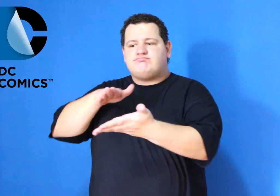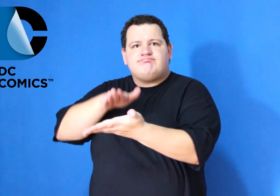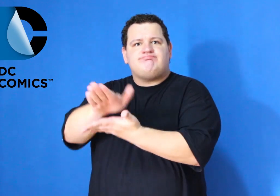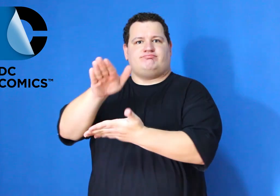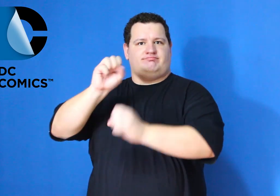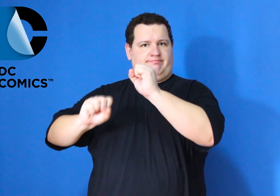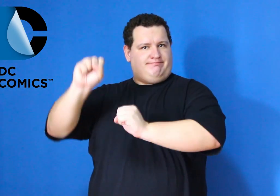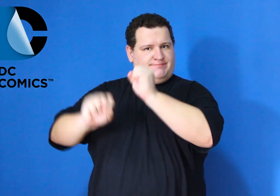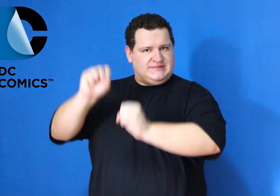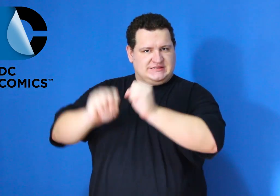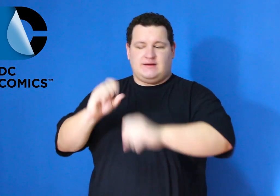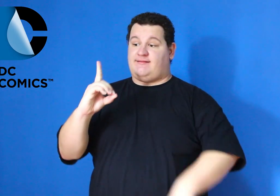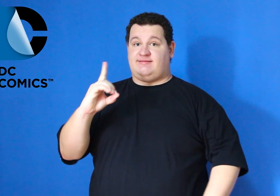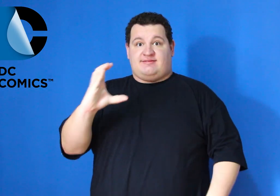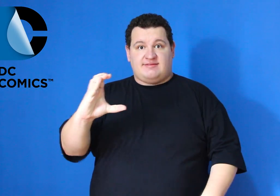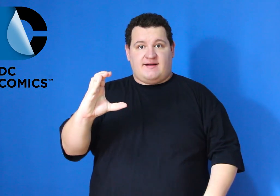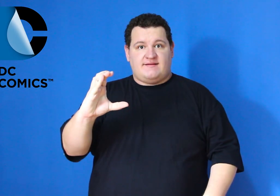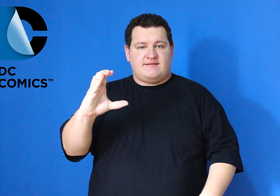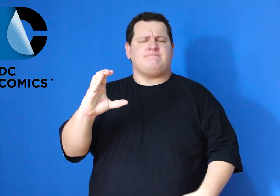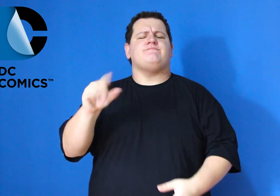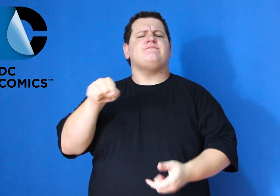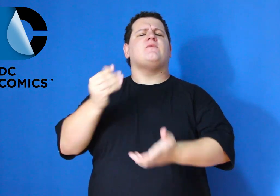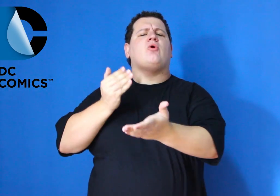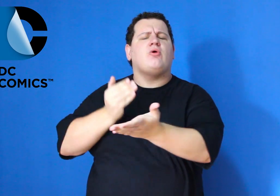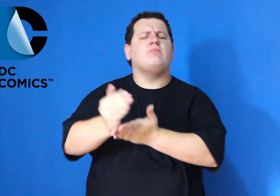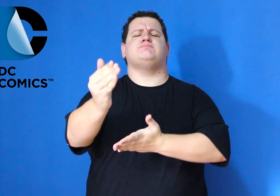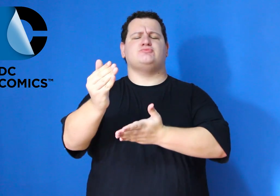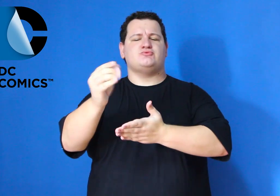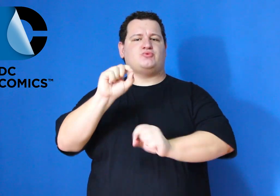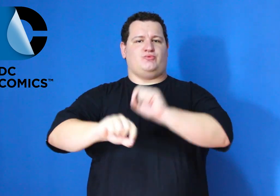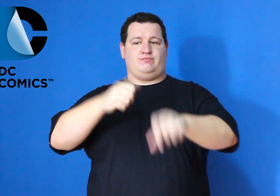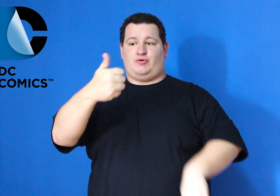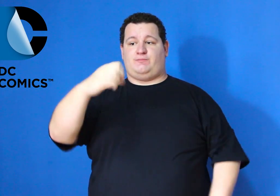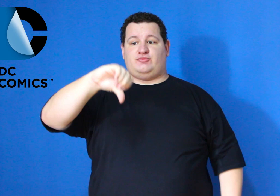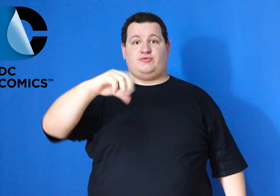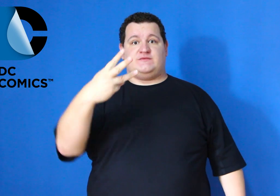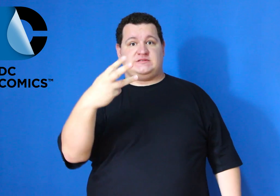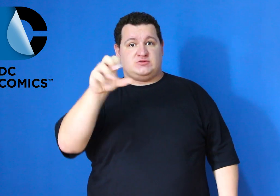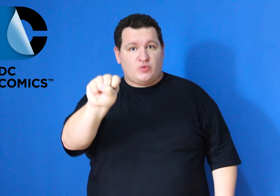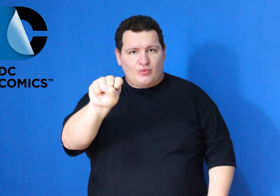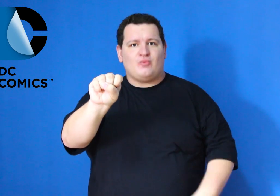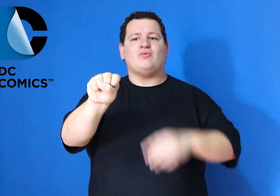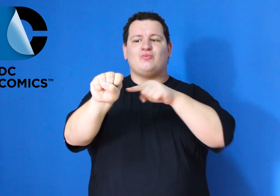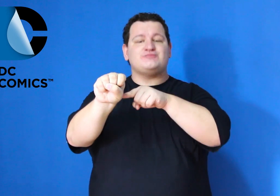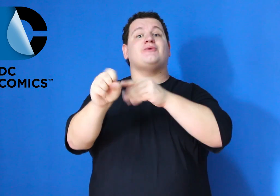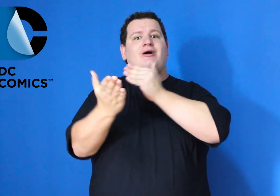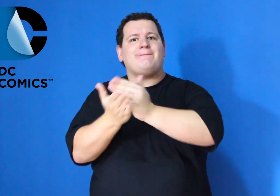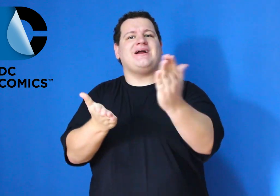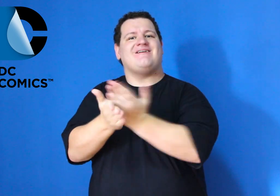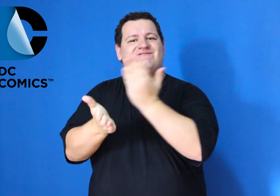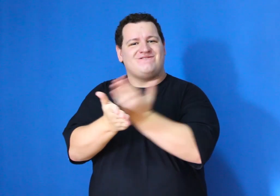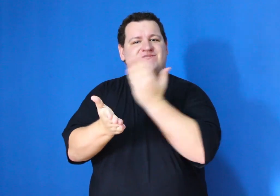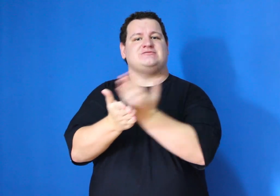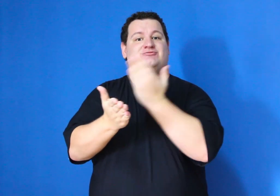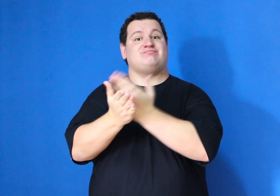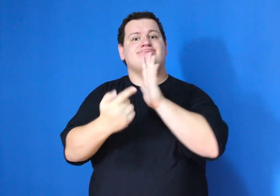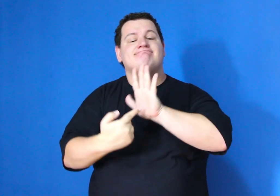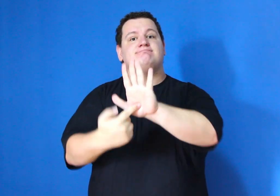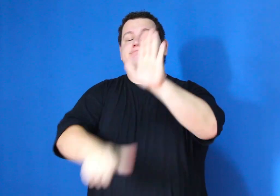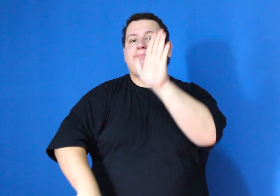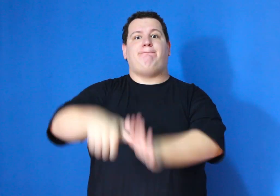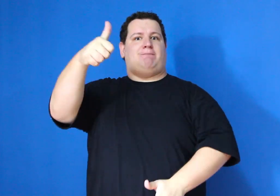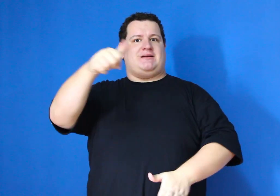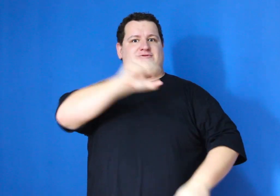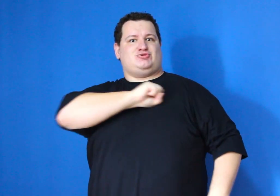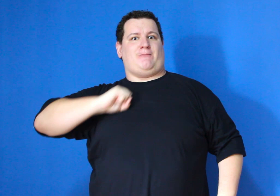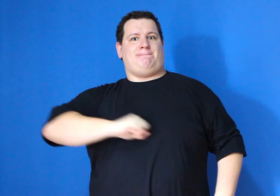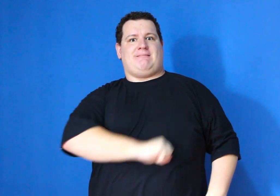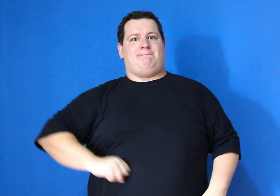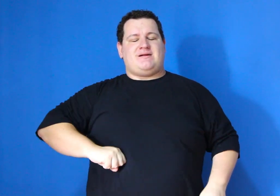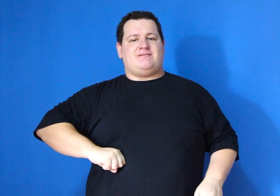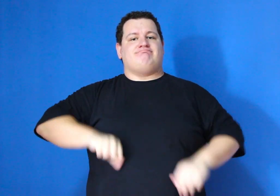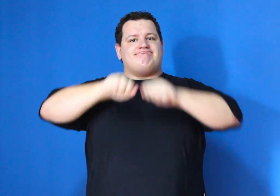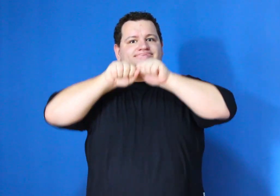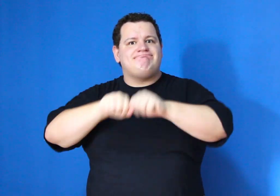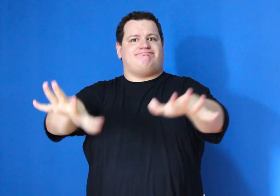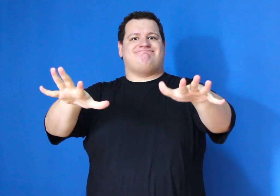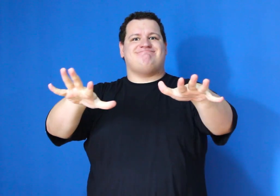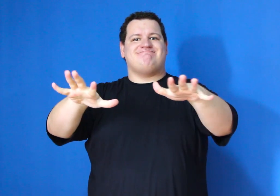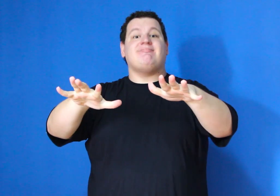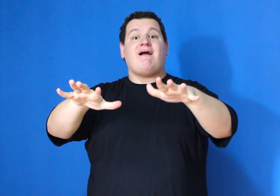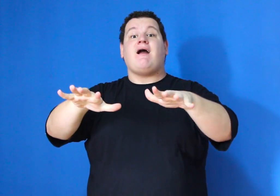A DC Comics começou em 1938 e apresentou o Superman pela primeira vez para mundo.